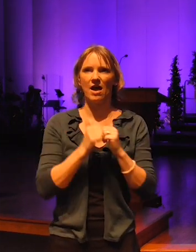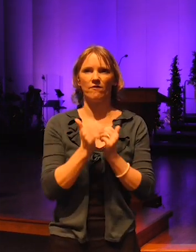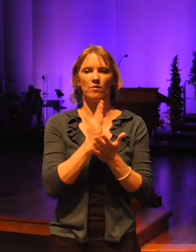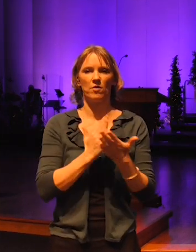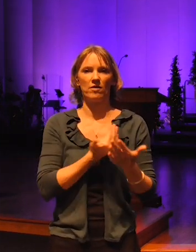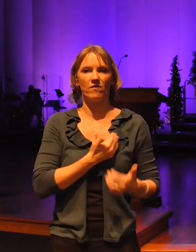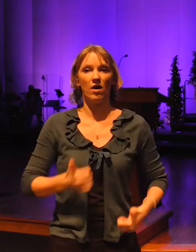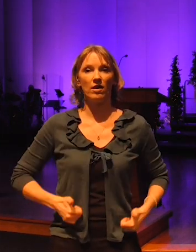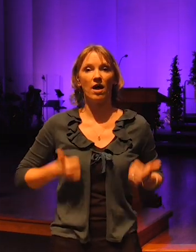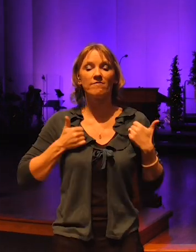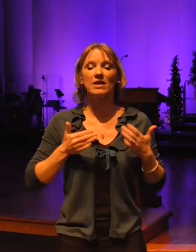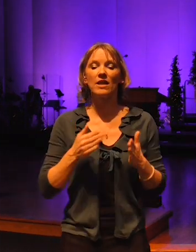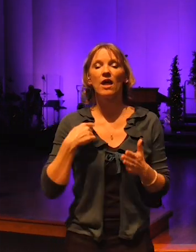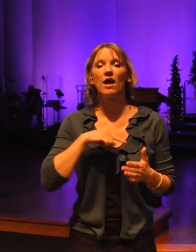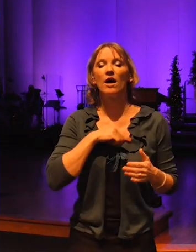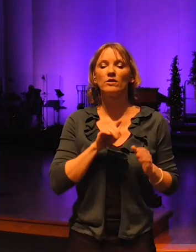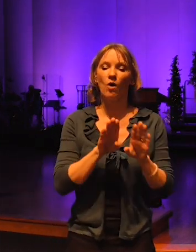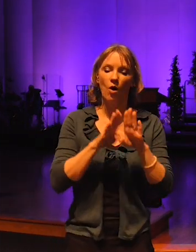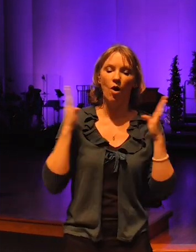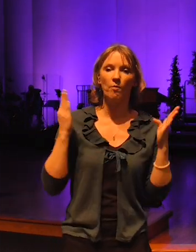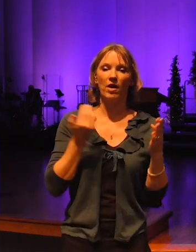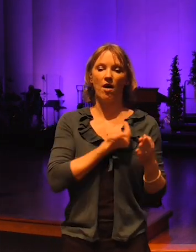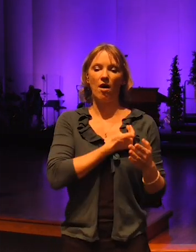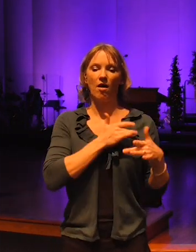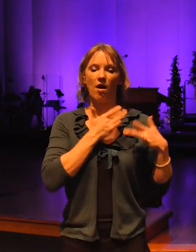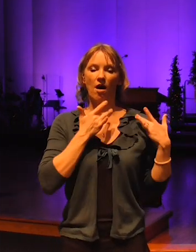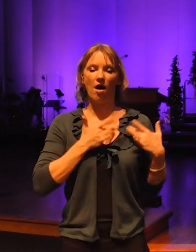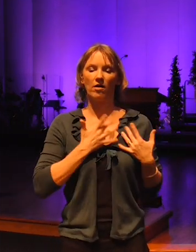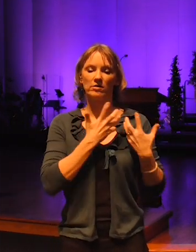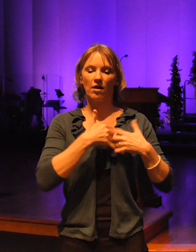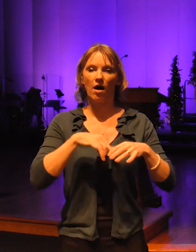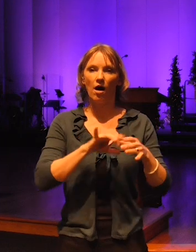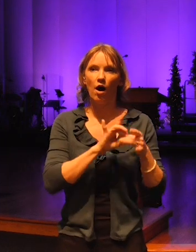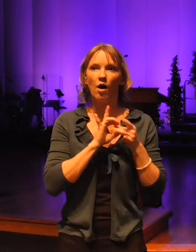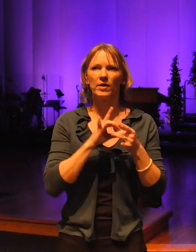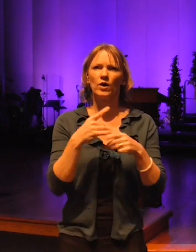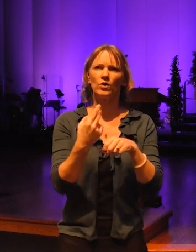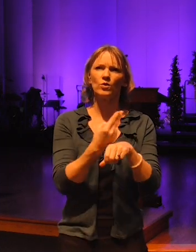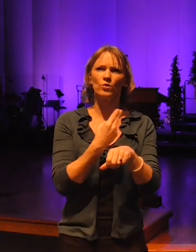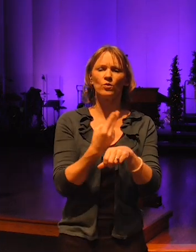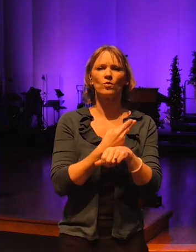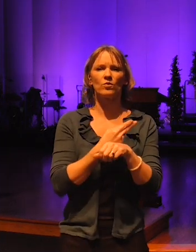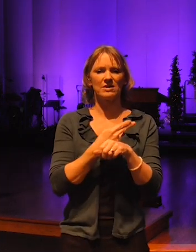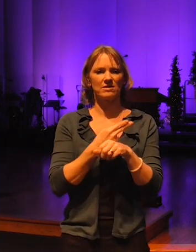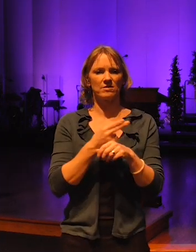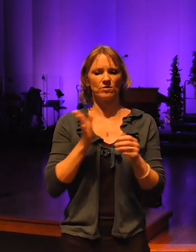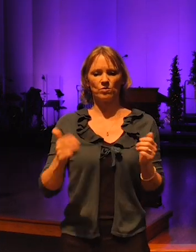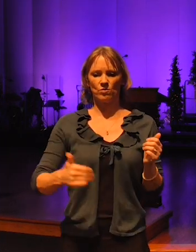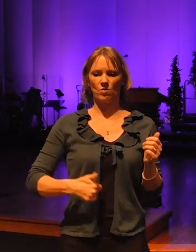armonía de nuestro corazón y usar el lenguaje del Alma, nuestra imaginación, para ver los diferentes